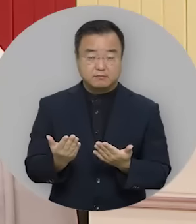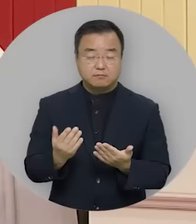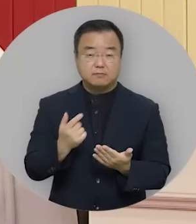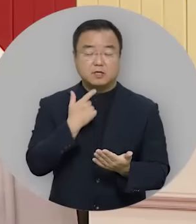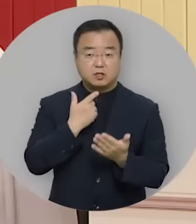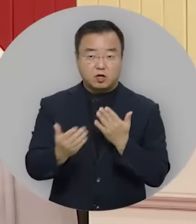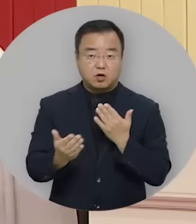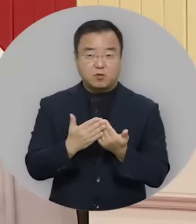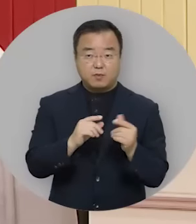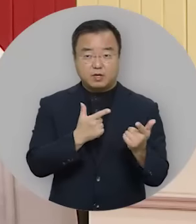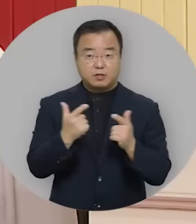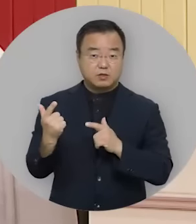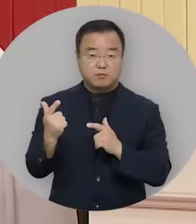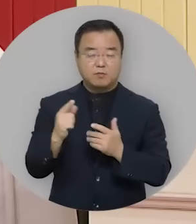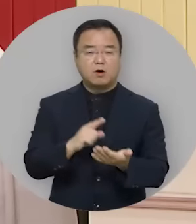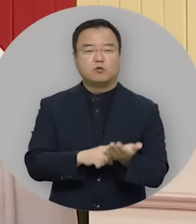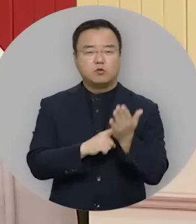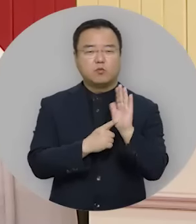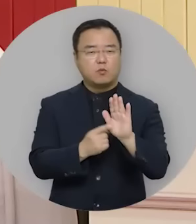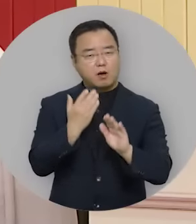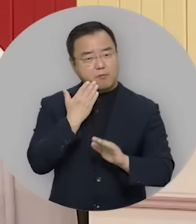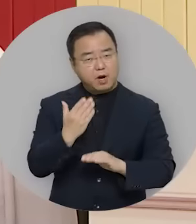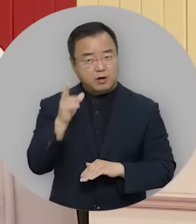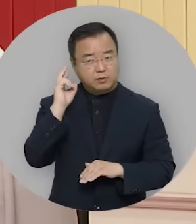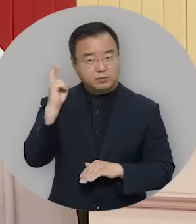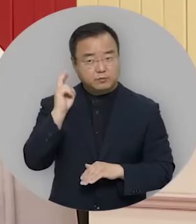본인이 경험한 게 굉장히 많이 투영될 것 같아요. 어떻습니까?